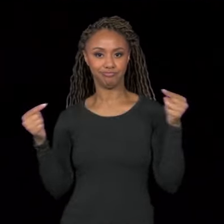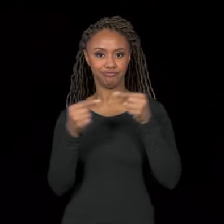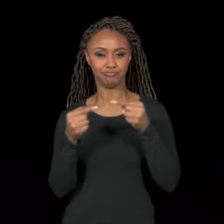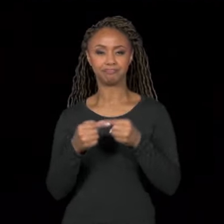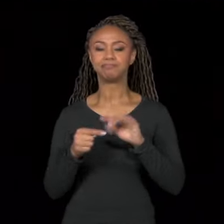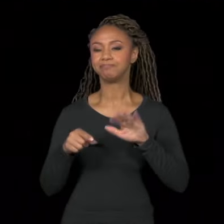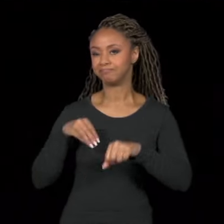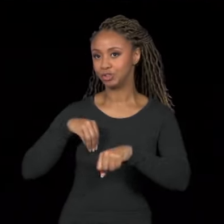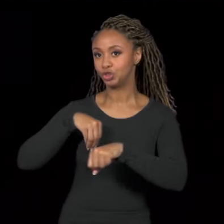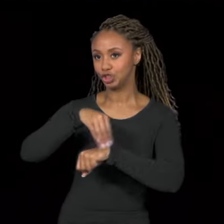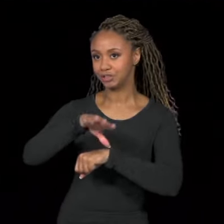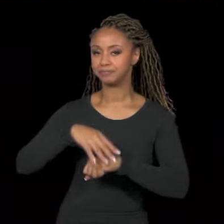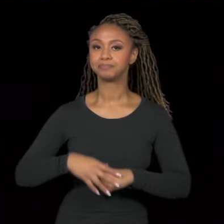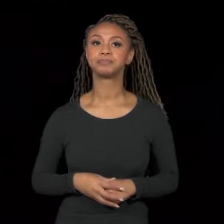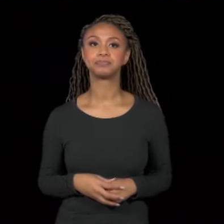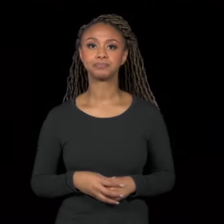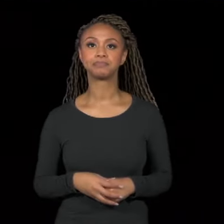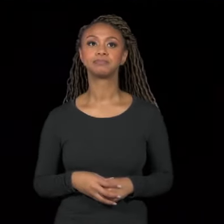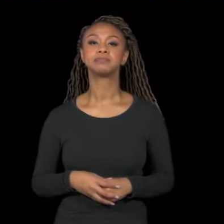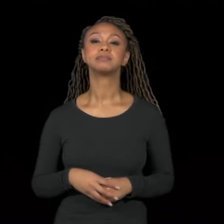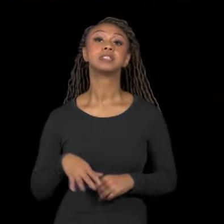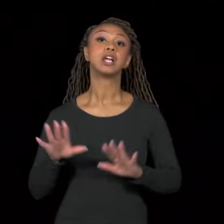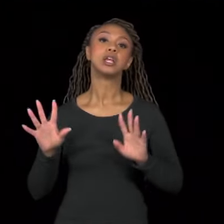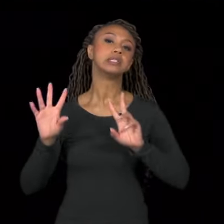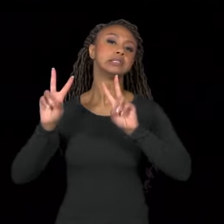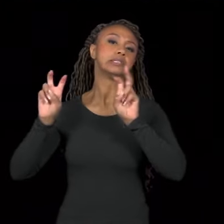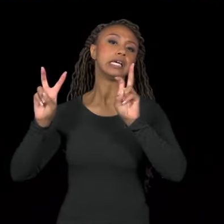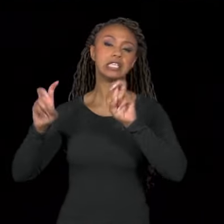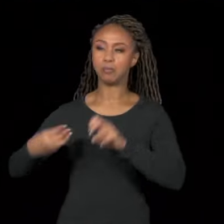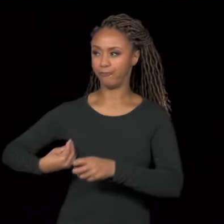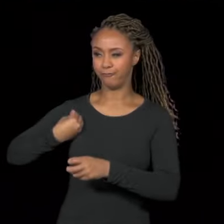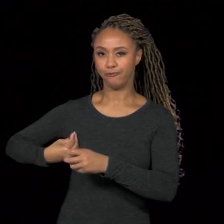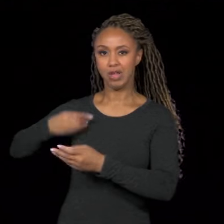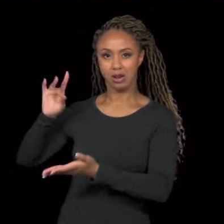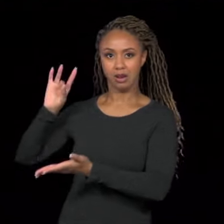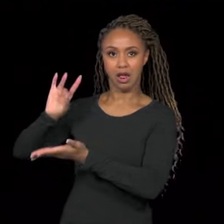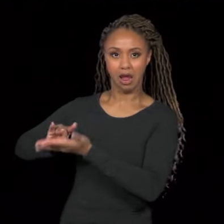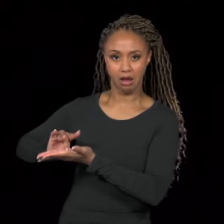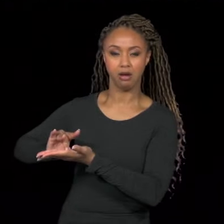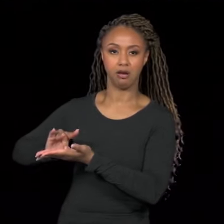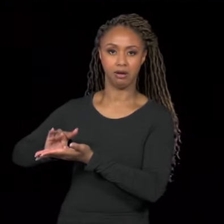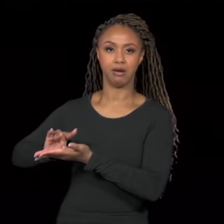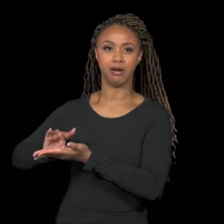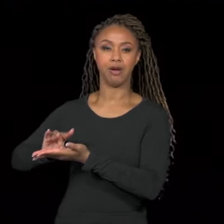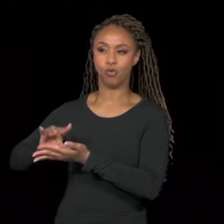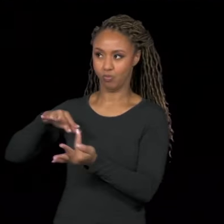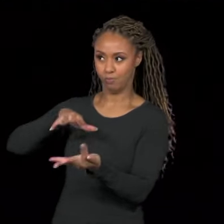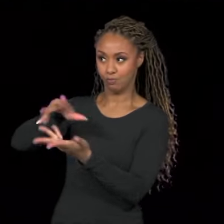NO DISCURSO QUE DESCREVE O MUNDO REAL, OU SEJA, QUANDO A GENTE VAI OBSERVAR UM CENÁRIO, QUANDO A GENTE VAI OBSERVAR O MUNDO REAL, O QUE ESTÁ